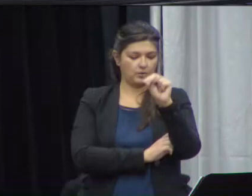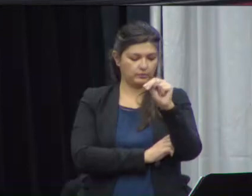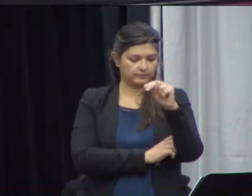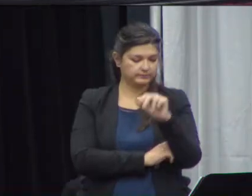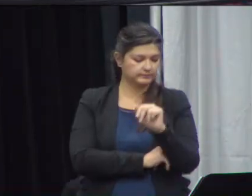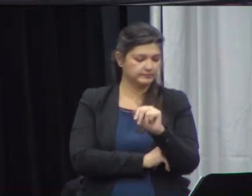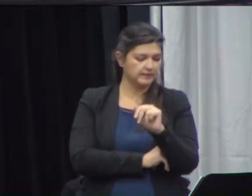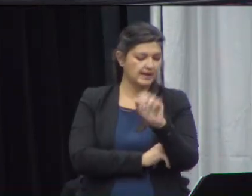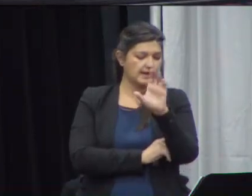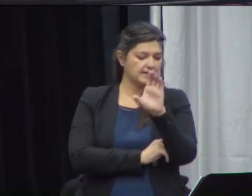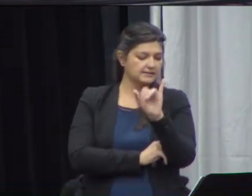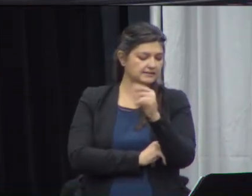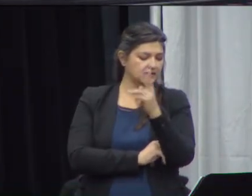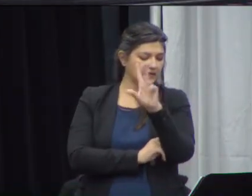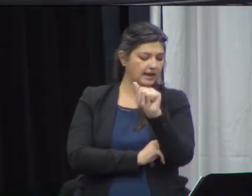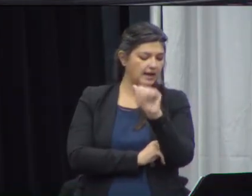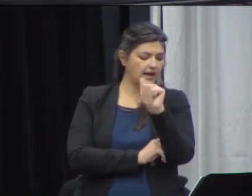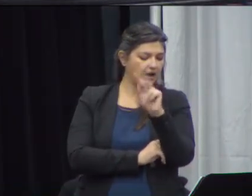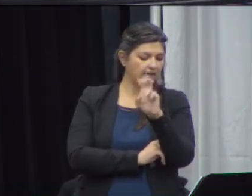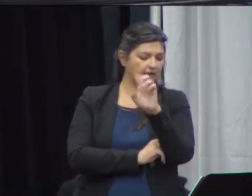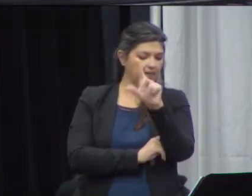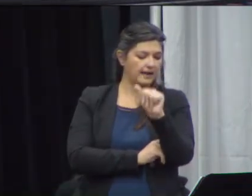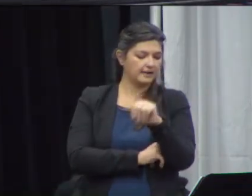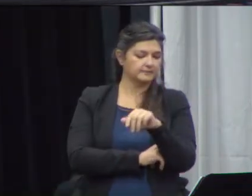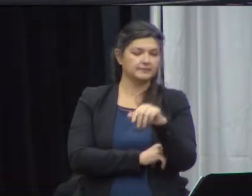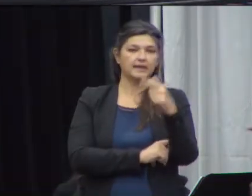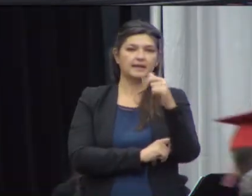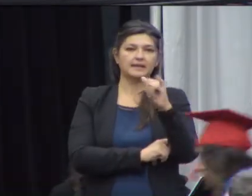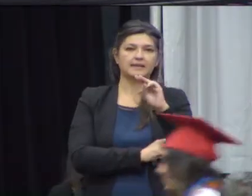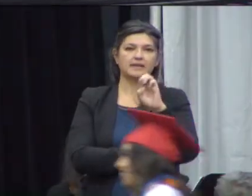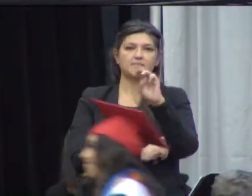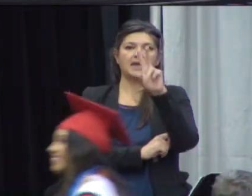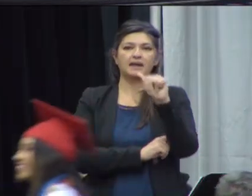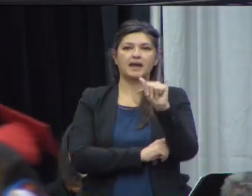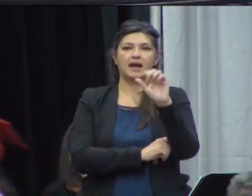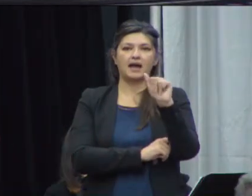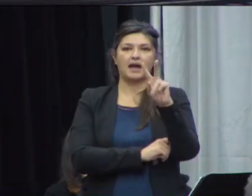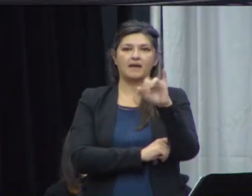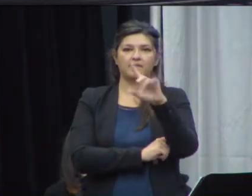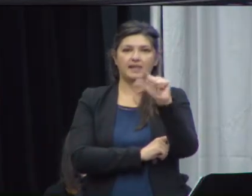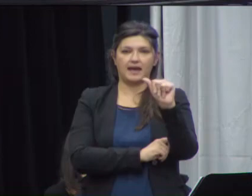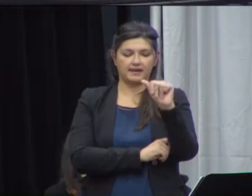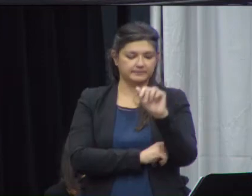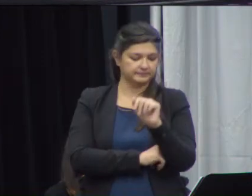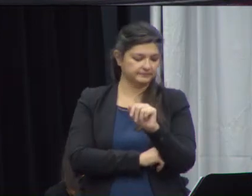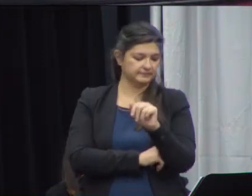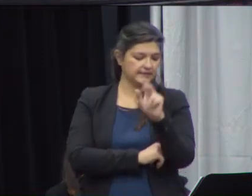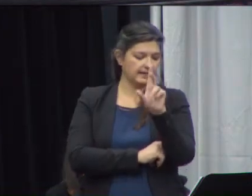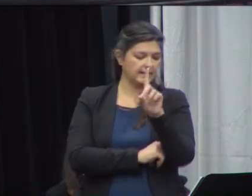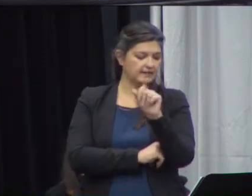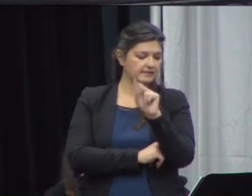(audience applauds) Jimena Avila. (audience applauds) Daniel Ayella.